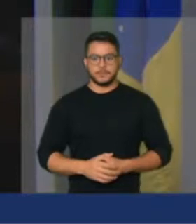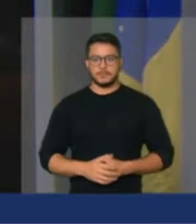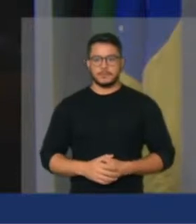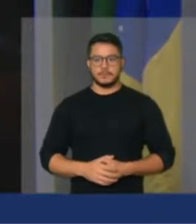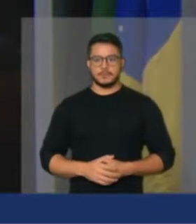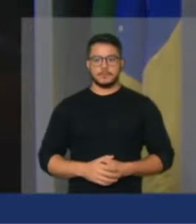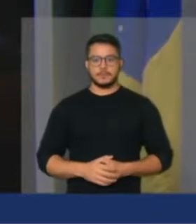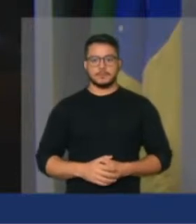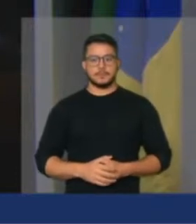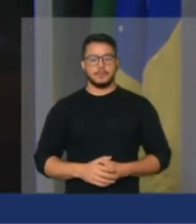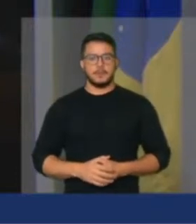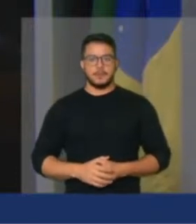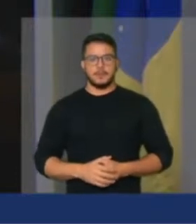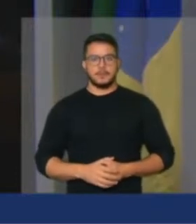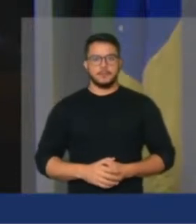JUSTIÇA E CIDADANIA. NÃO